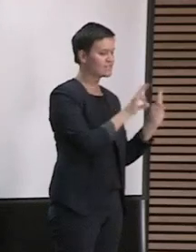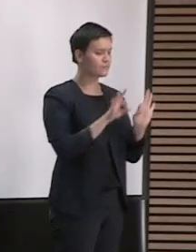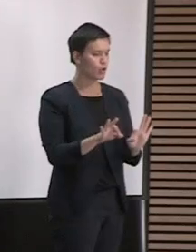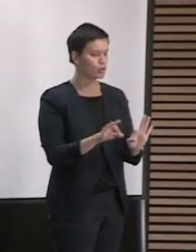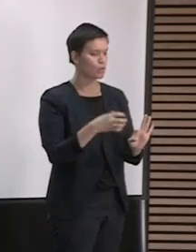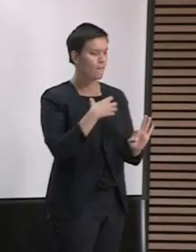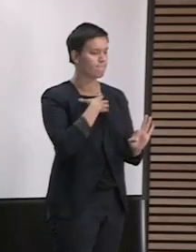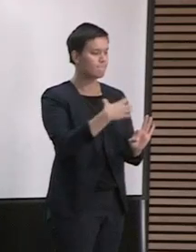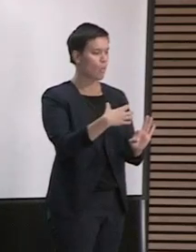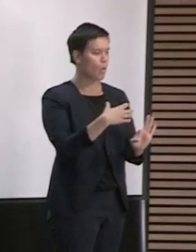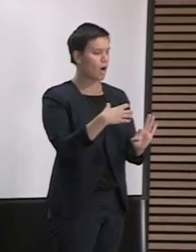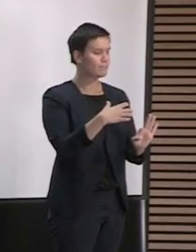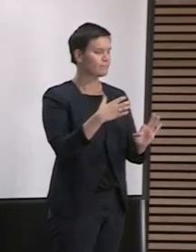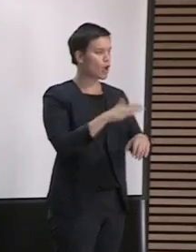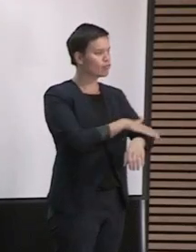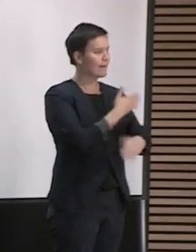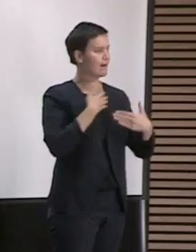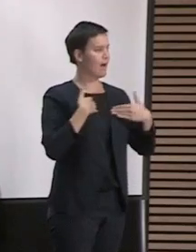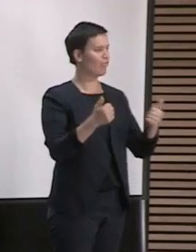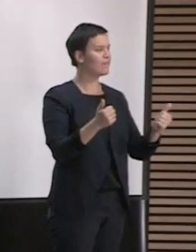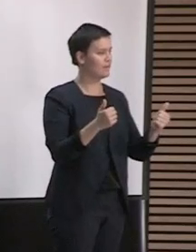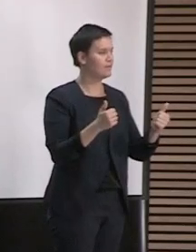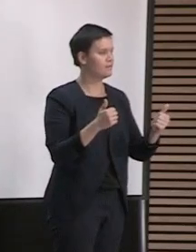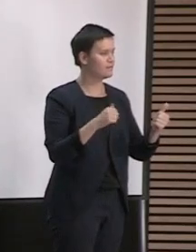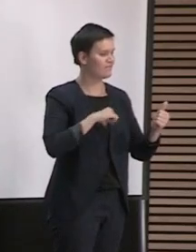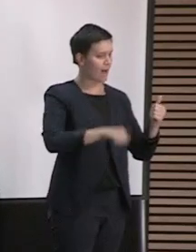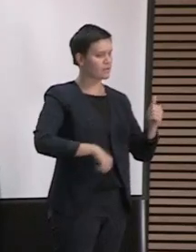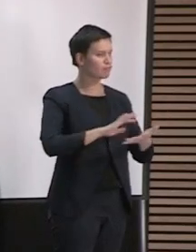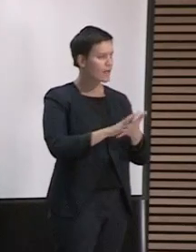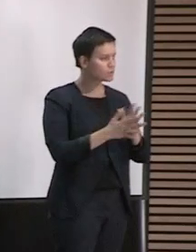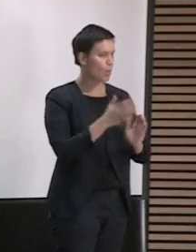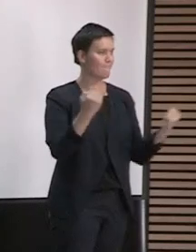me te hapori o Te Waipounamu i runga a tika me te tika